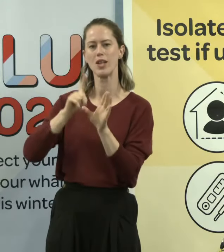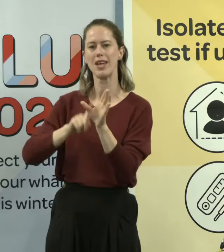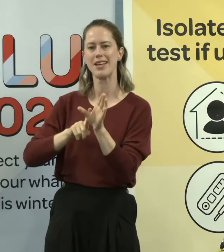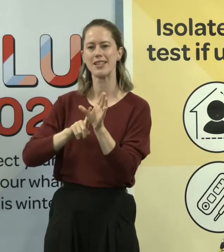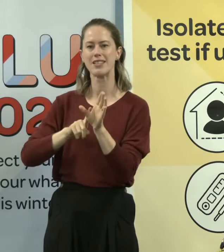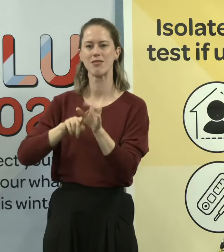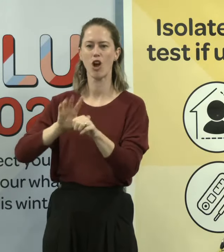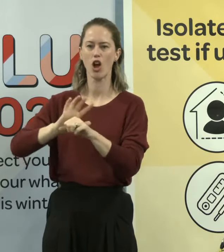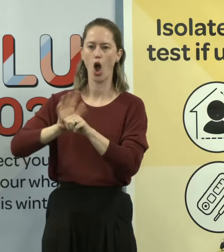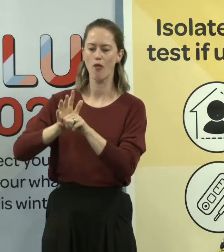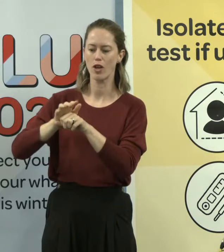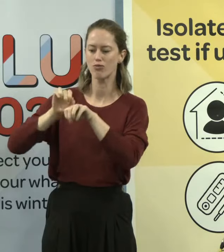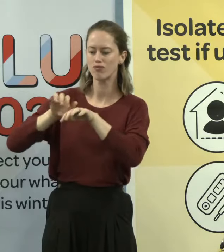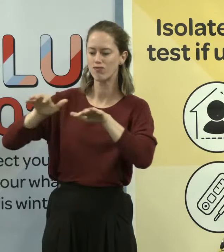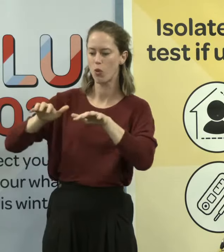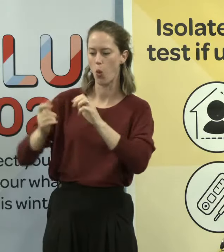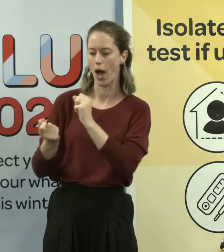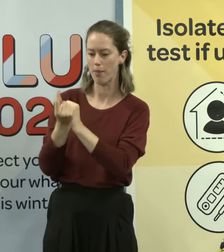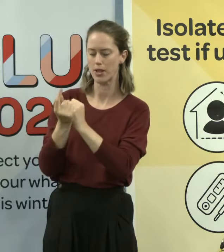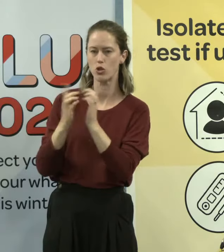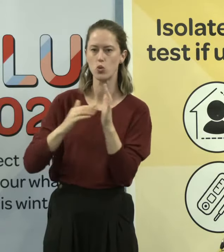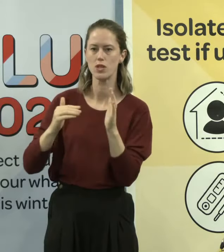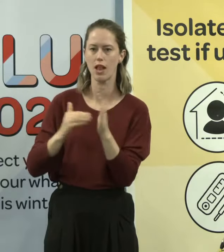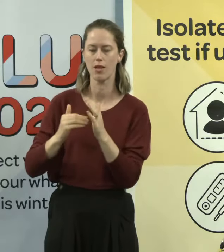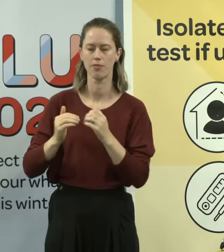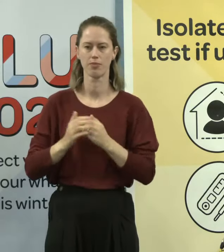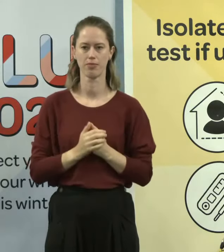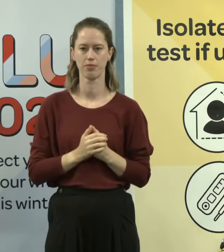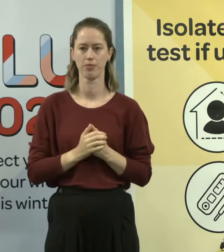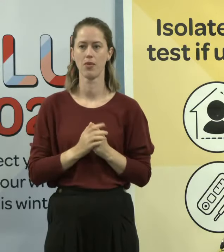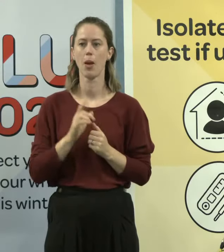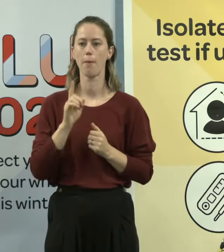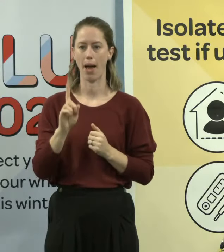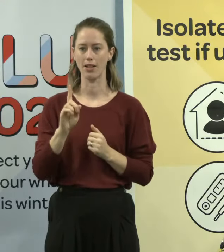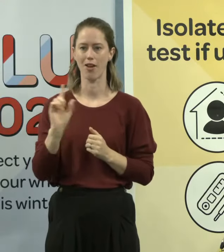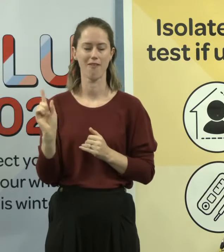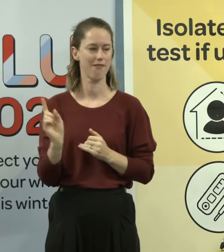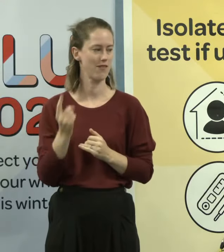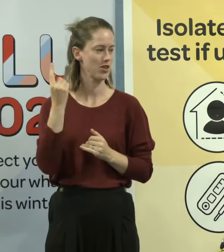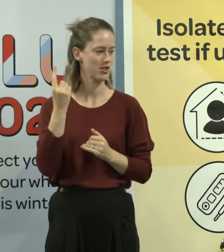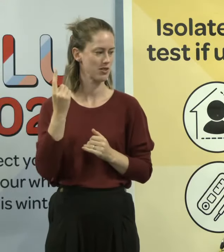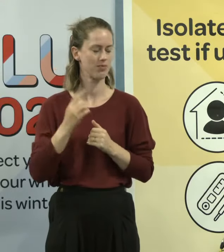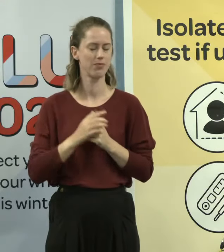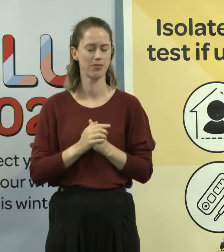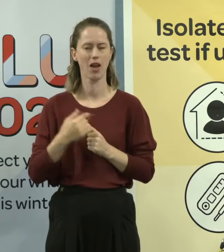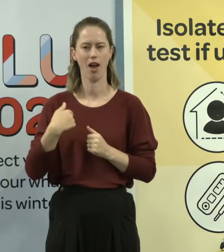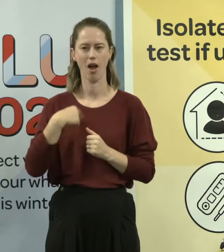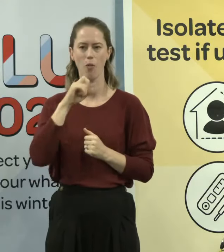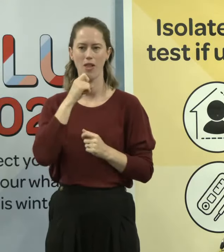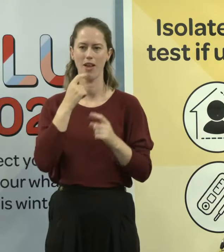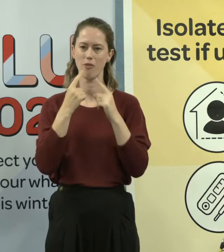kei te hono mai ia ki ahau mo te i te wa whakamutunga, he rereke